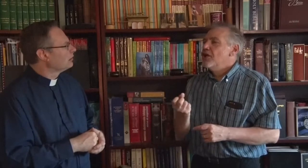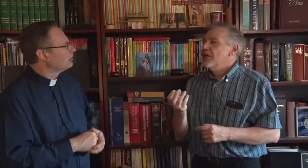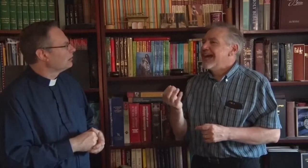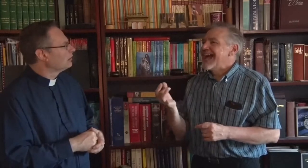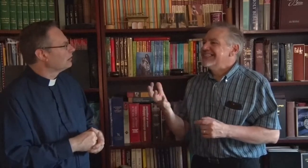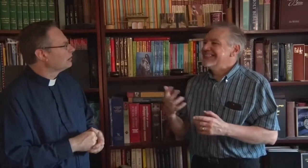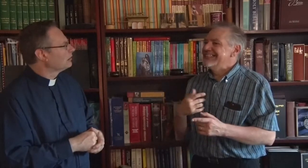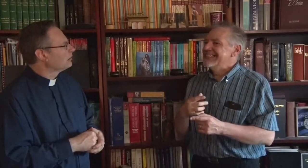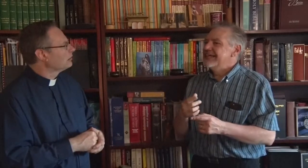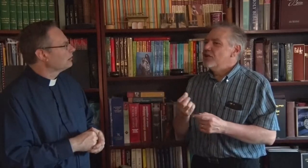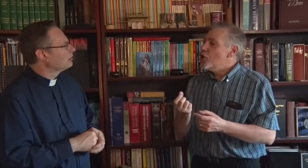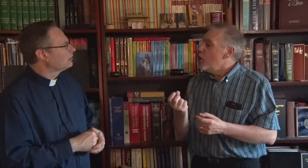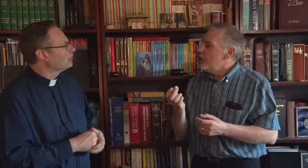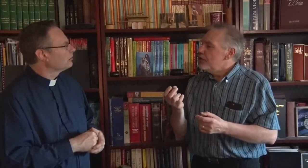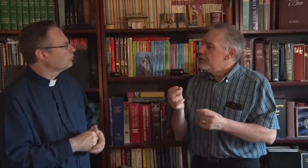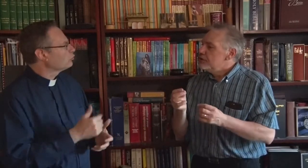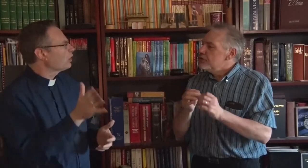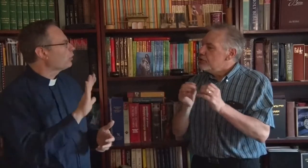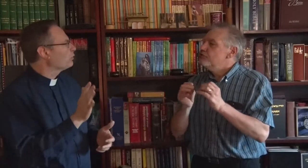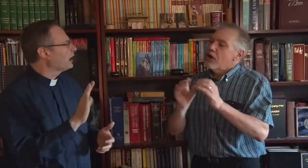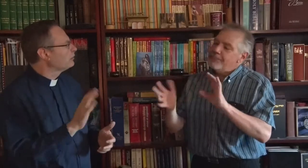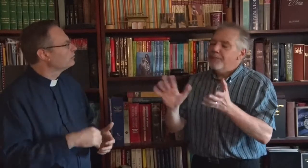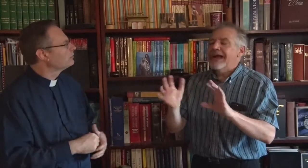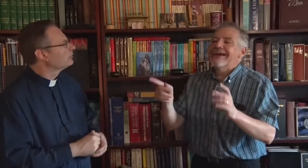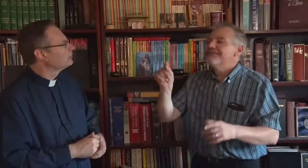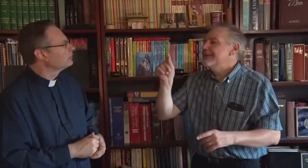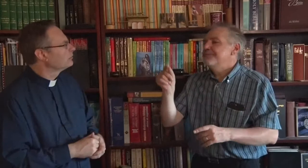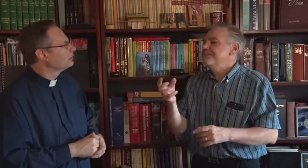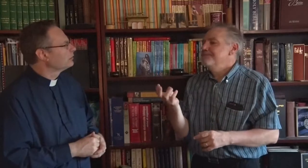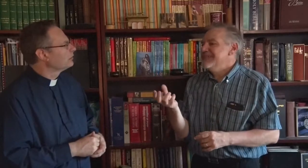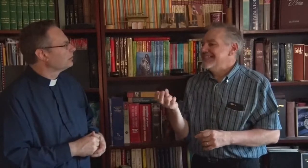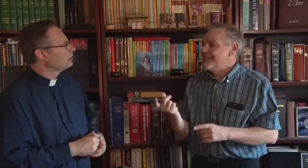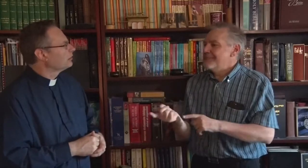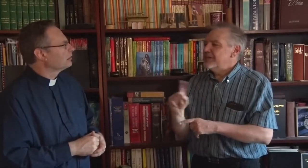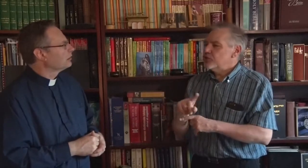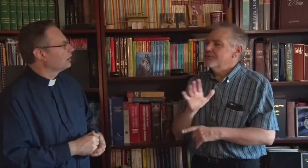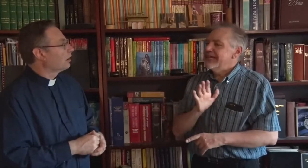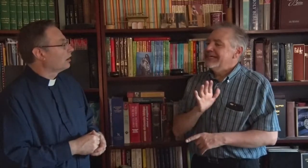la quantité… à peu près 20 médicaments par jour, mais…